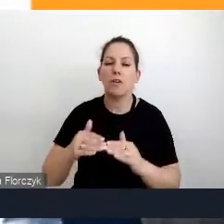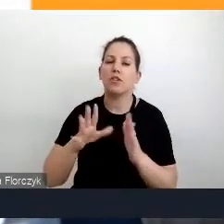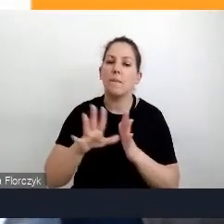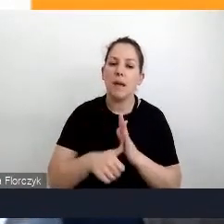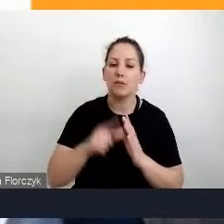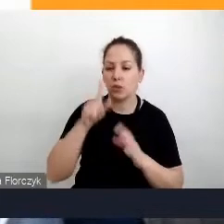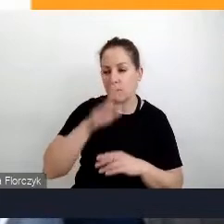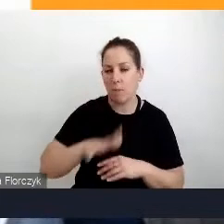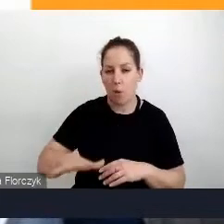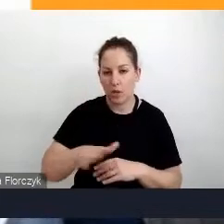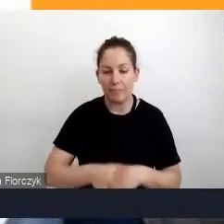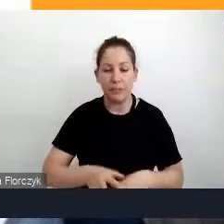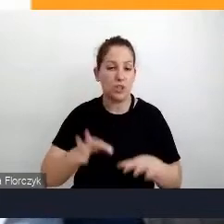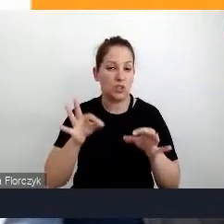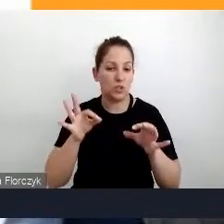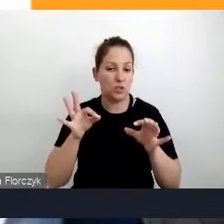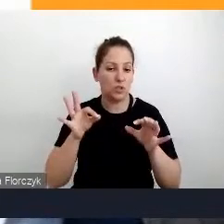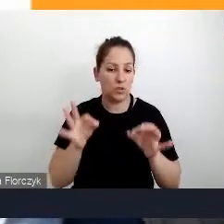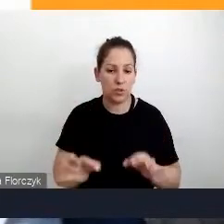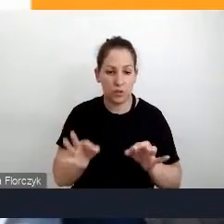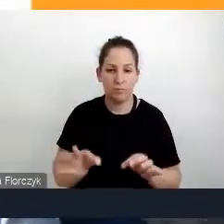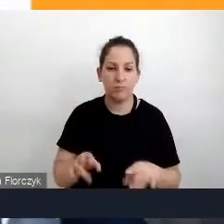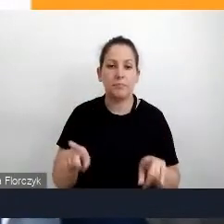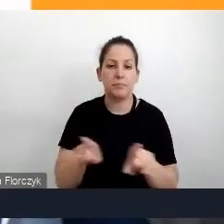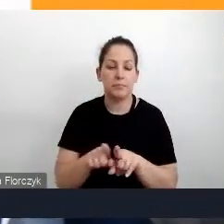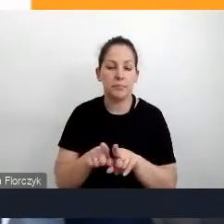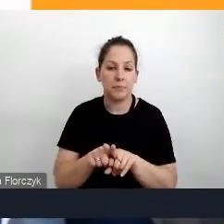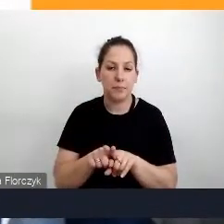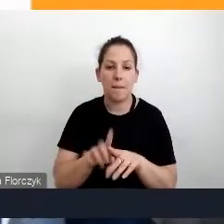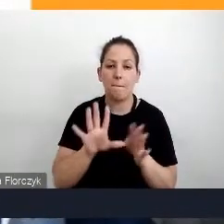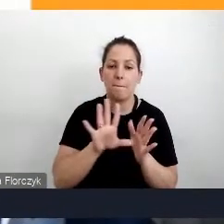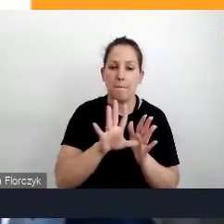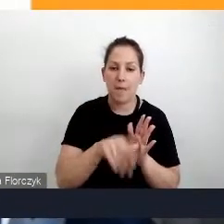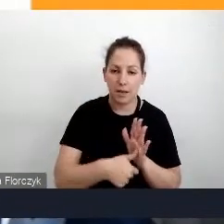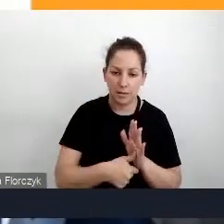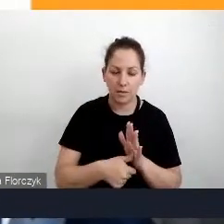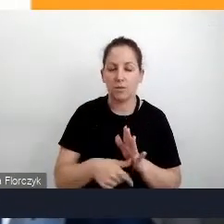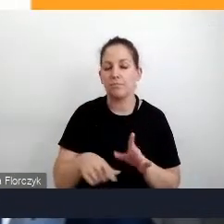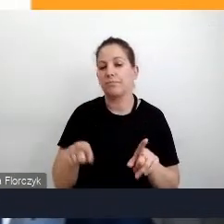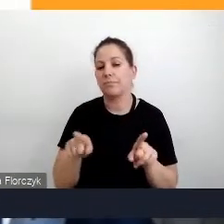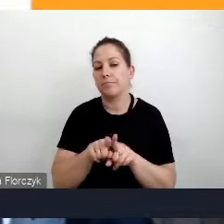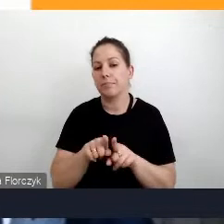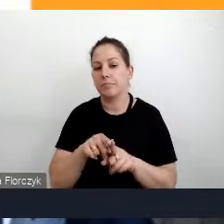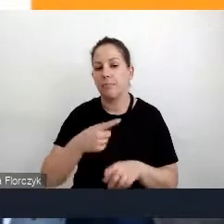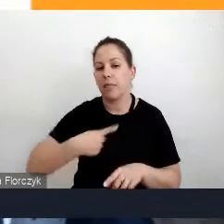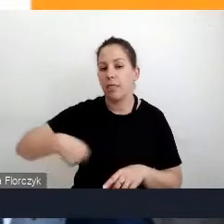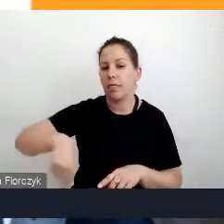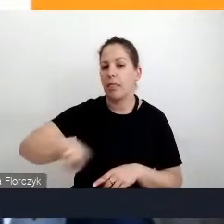Dziś zarówno miasto, zarówno nasz urząd,